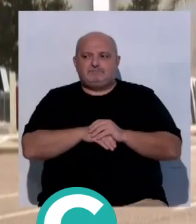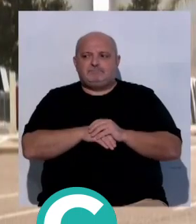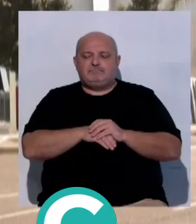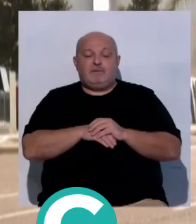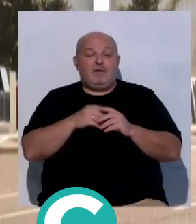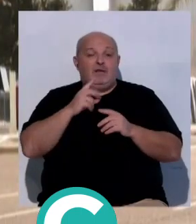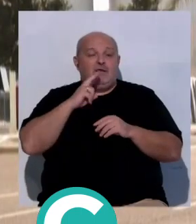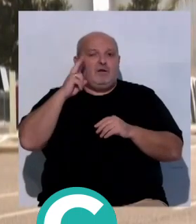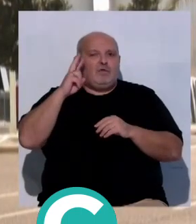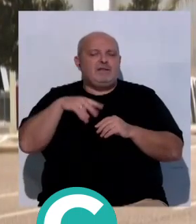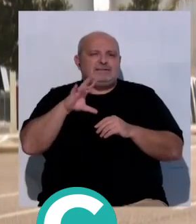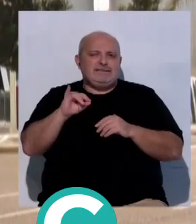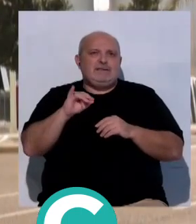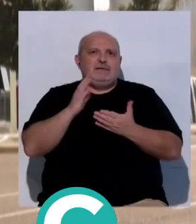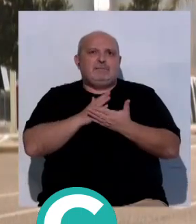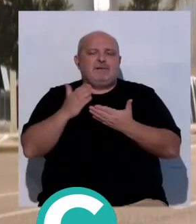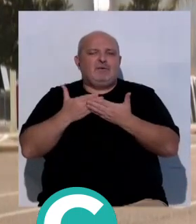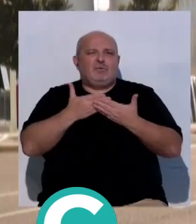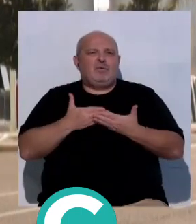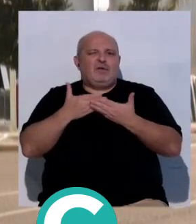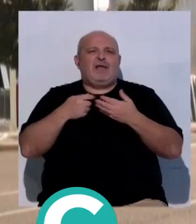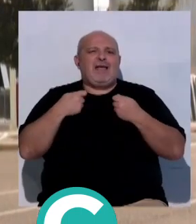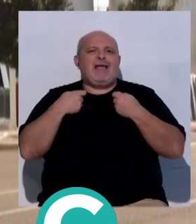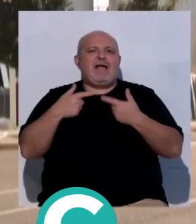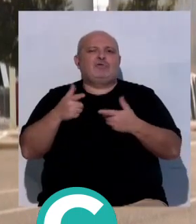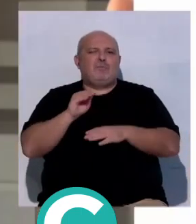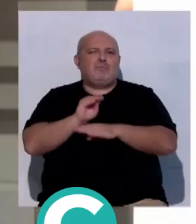reconoce Juan José Ortiz que se han estudiado los costes del mantenimiento de la escuela de